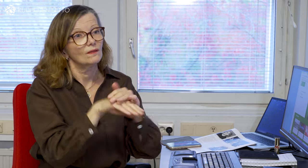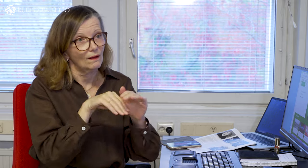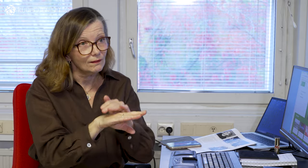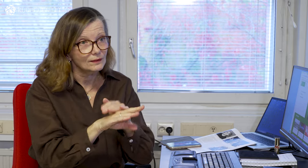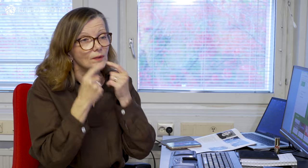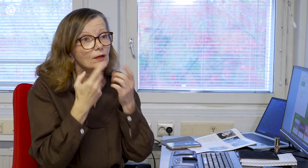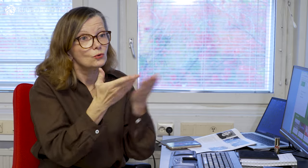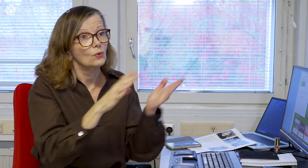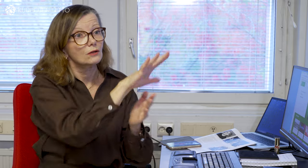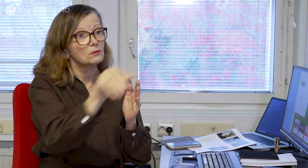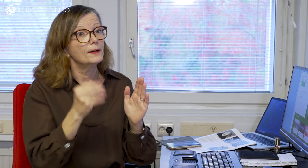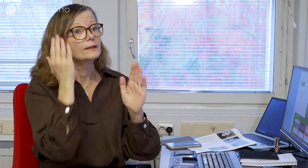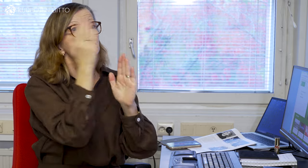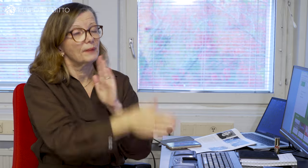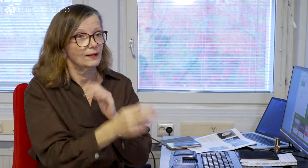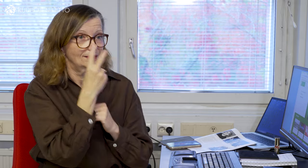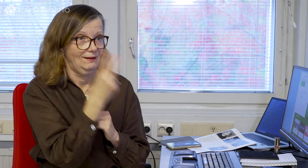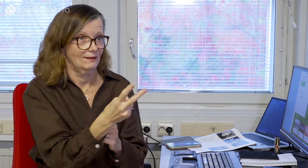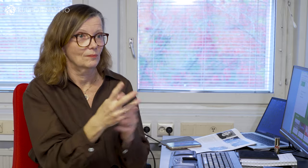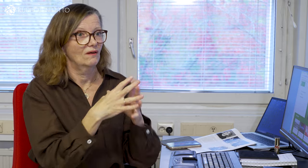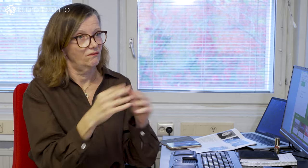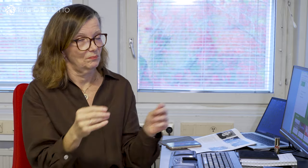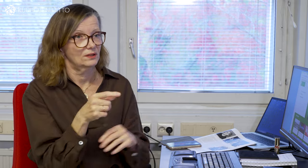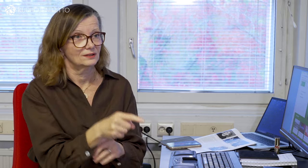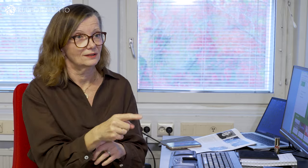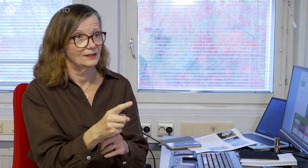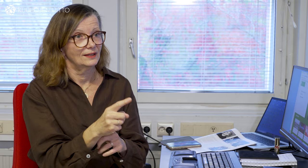olisi tallenteiden kautta kaikille nähtävissä.